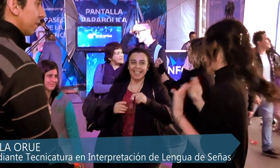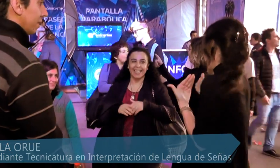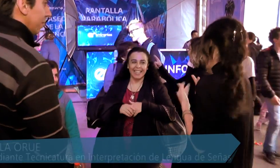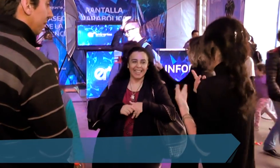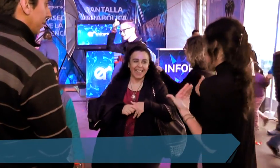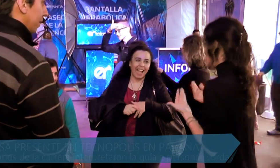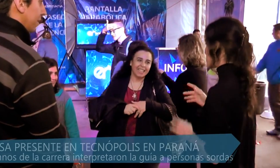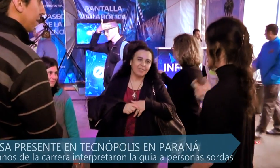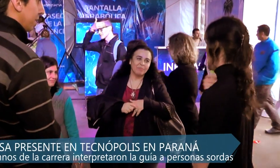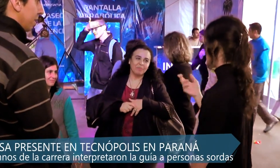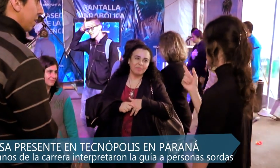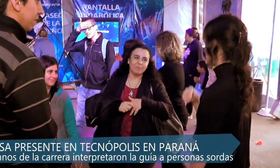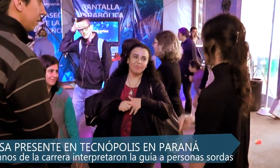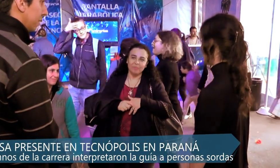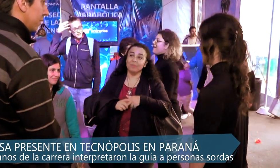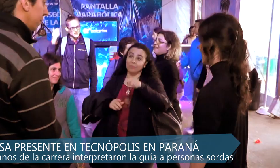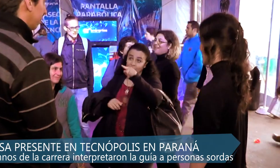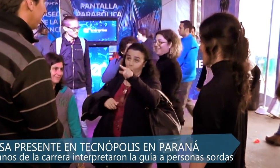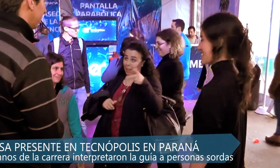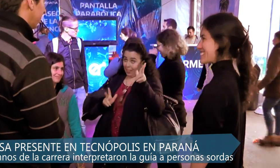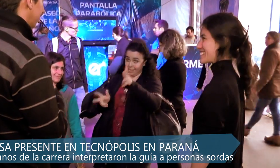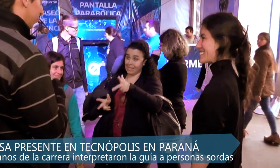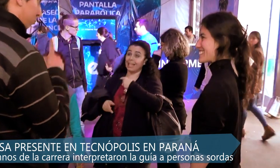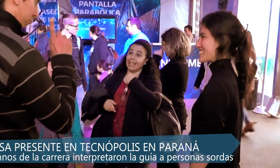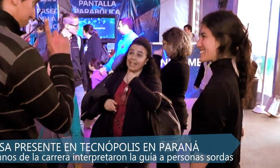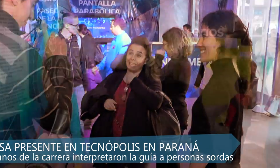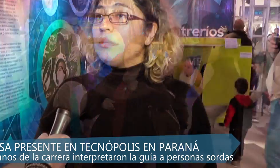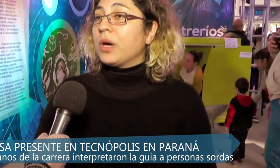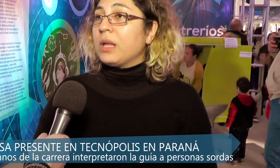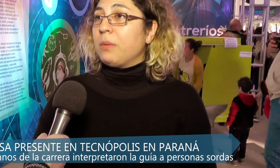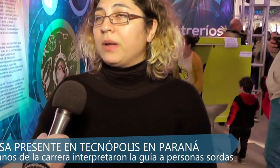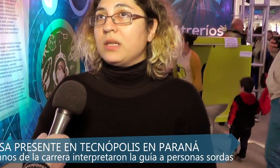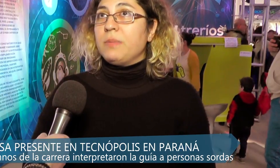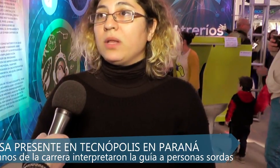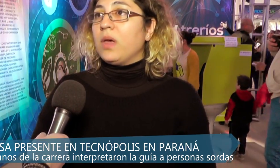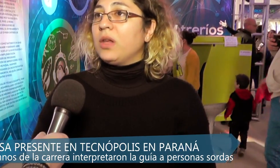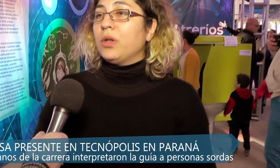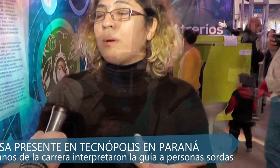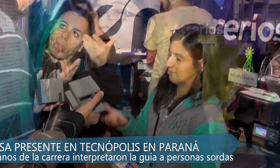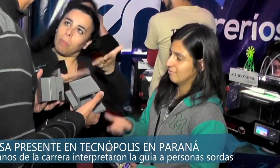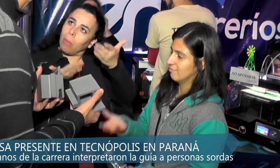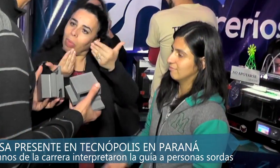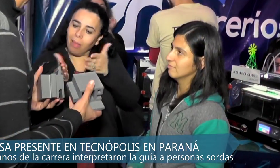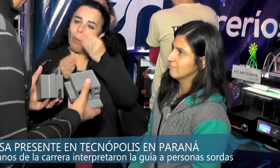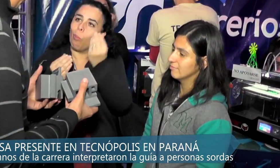pudiera estar accesibilizado para la comunidad Sorda. somo 10 alumnos que estamos participando de esto, nos vamos rotando...